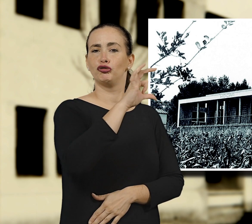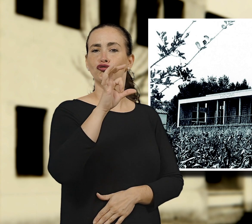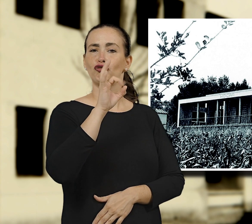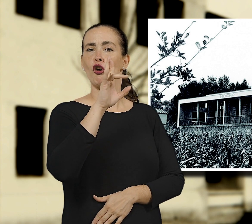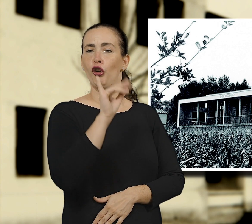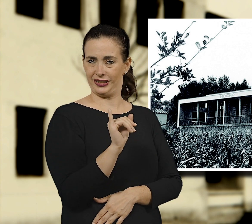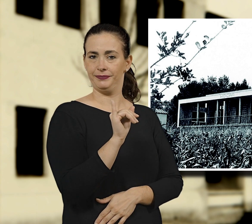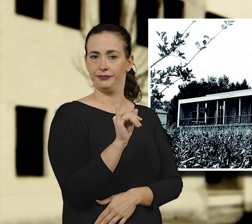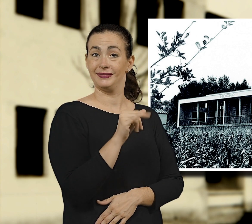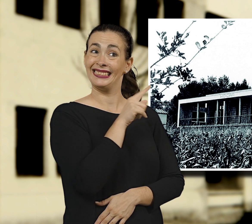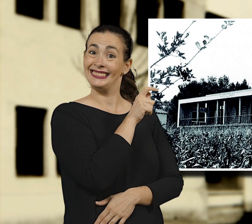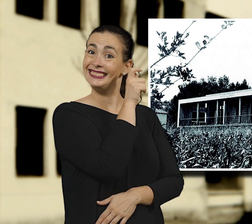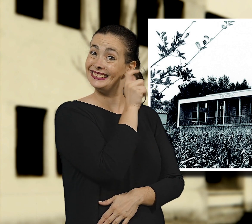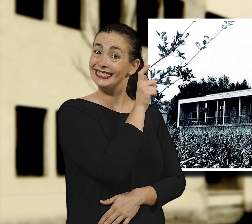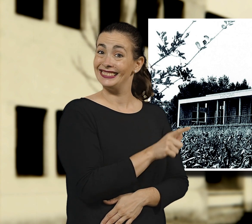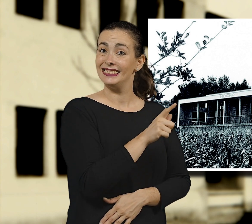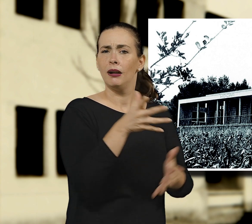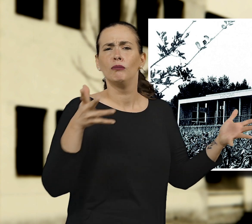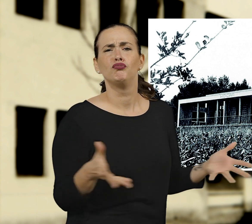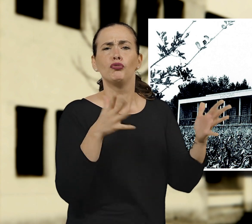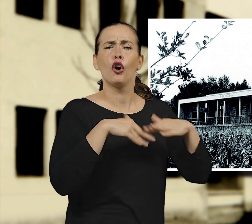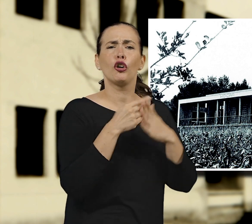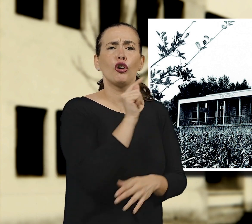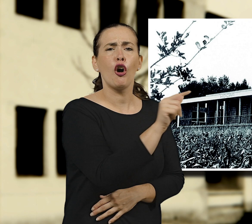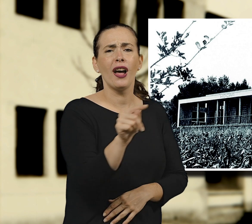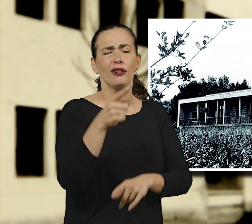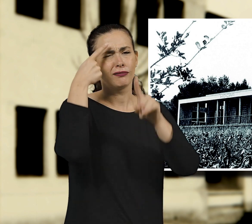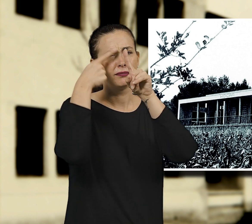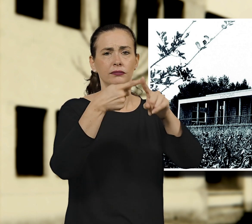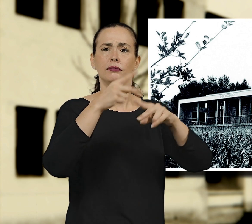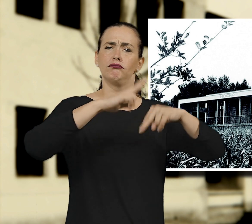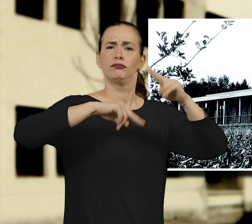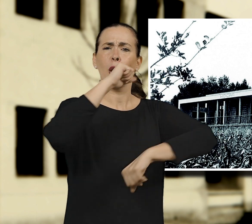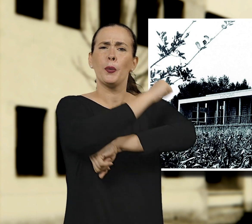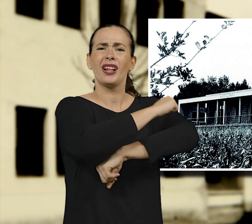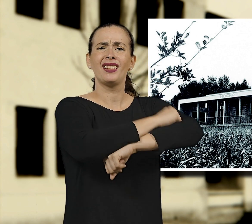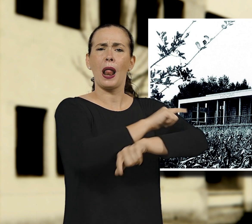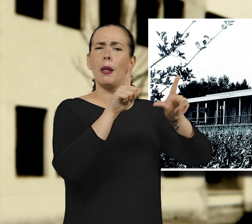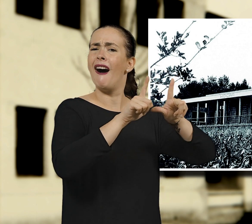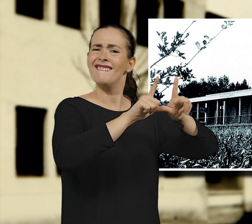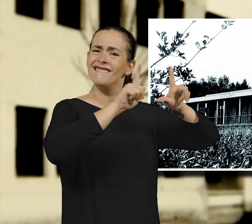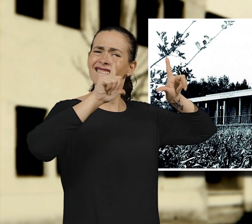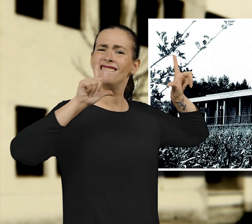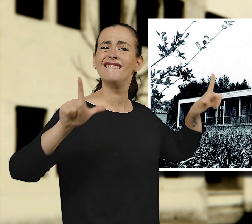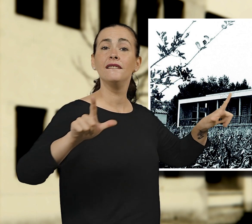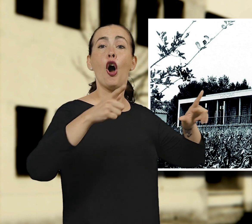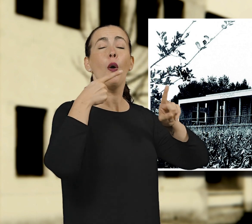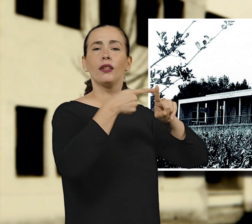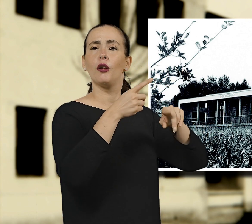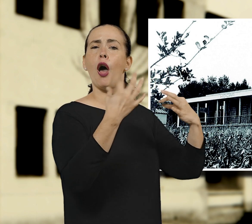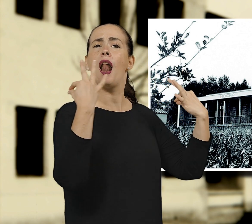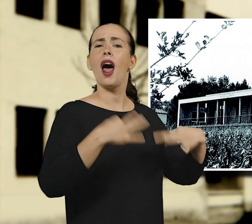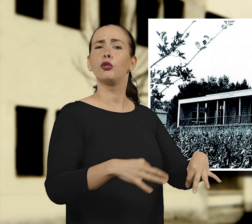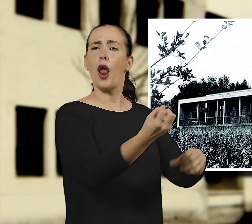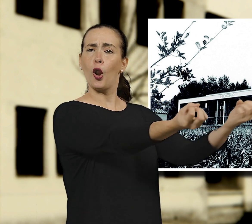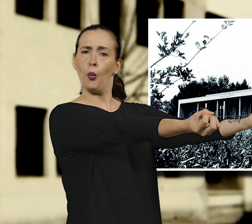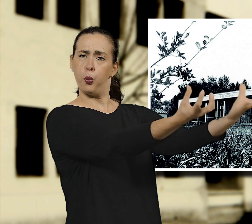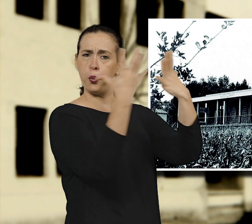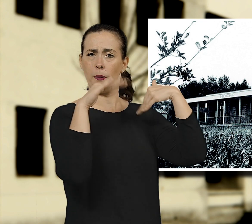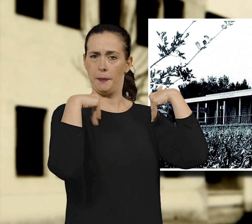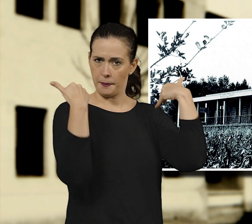que fomentava la construcció d’escoles amb grans finestres per disposar d’il·luminació natural,